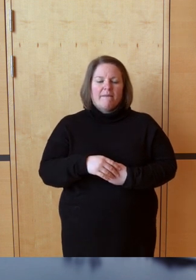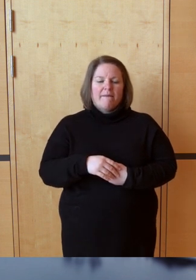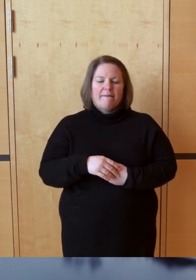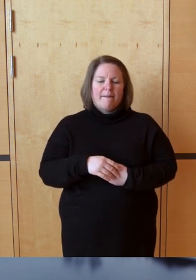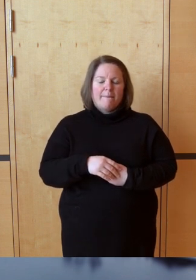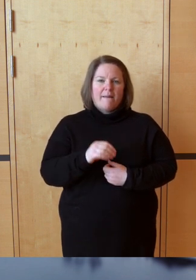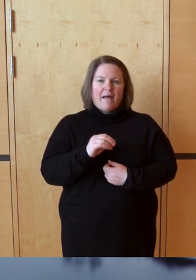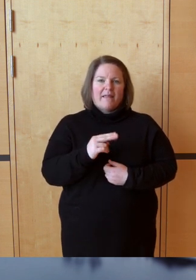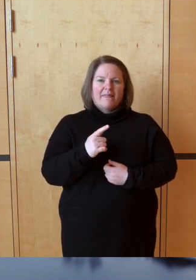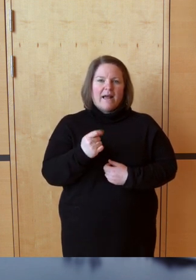Anette Lindgren